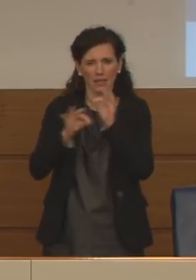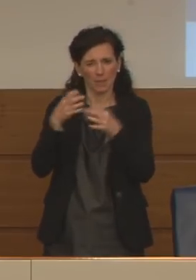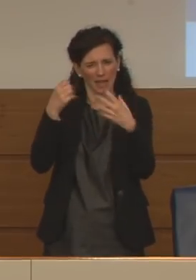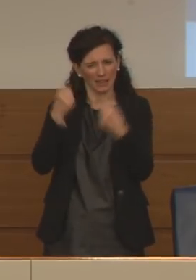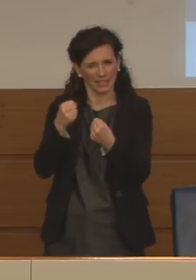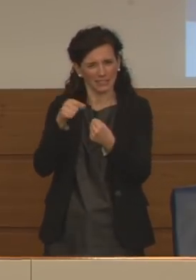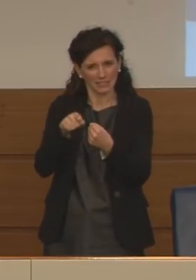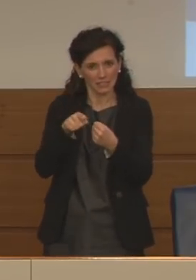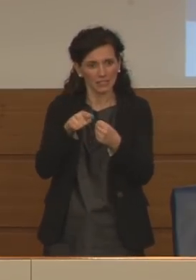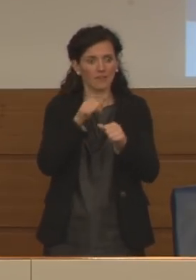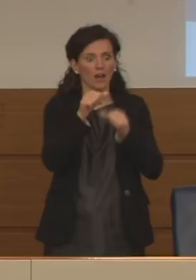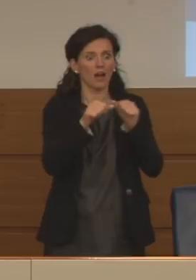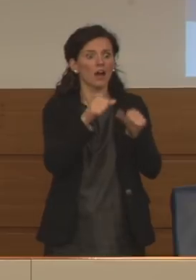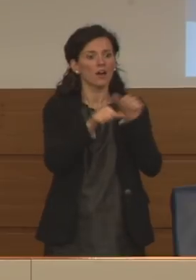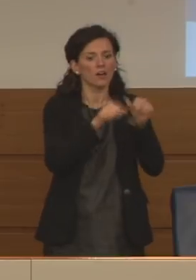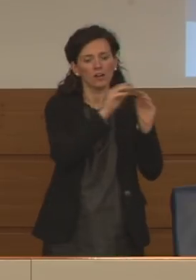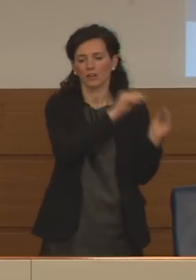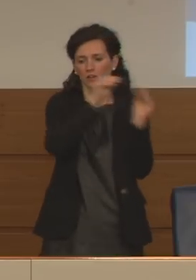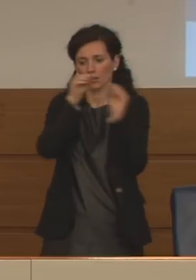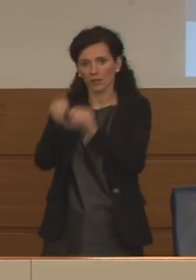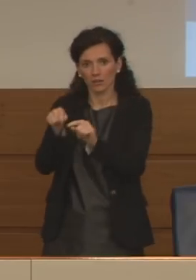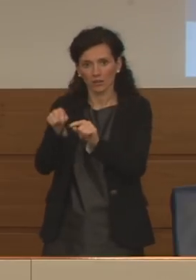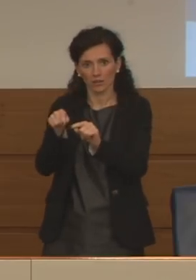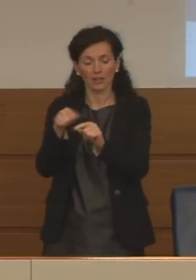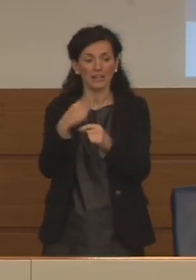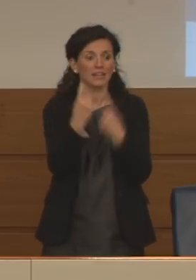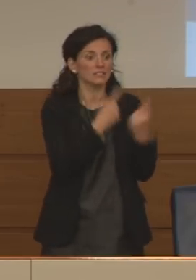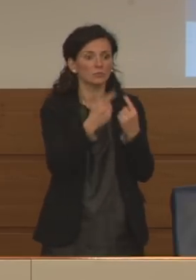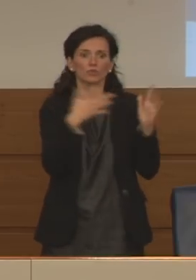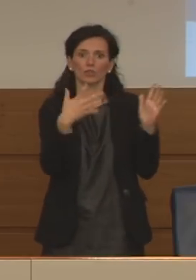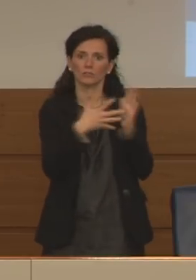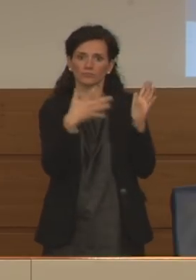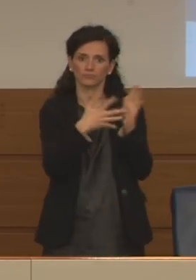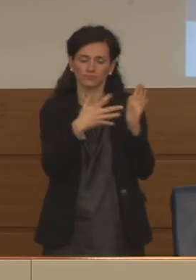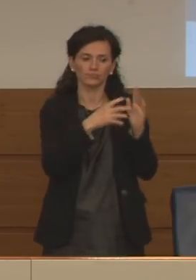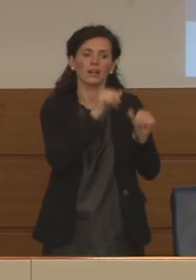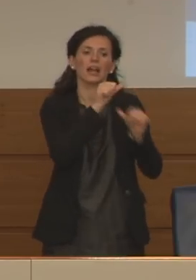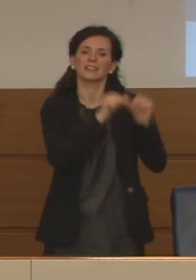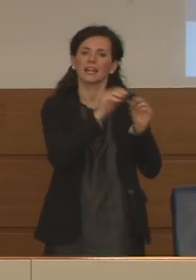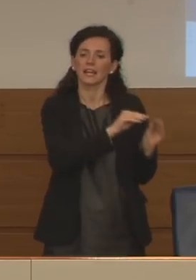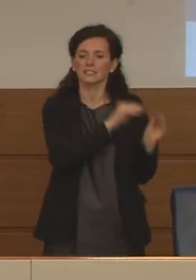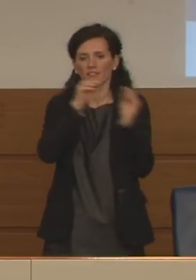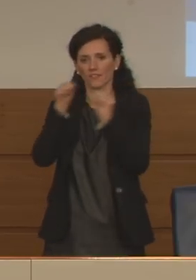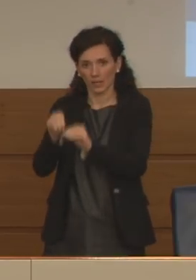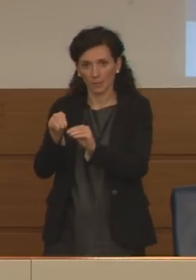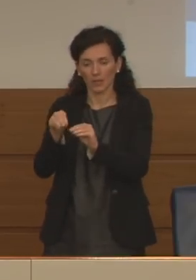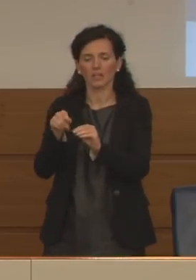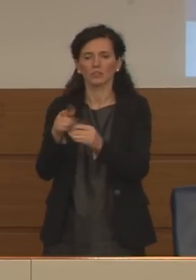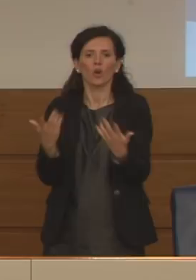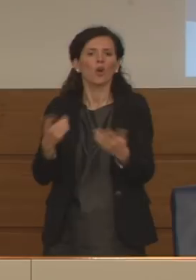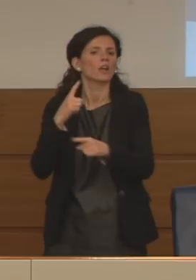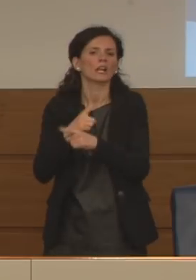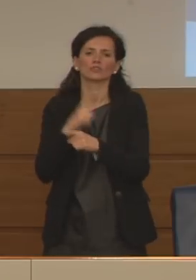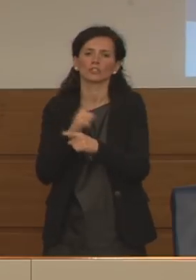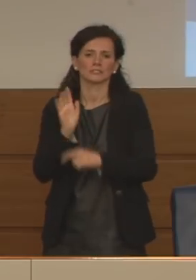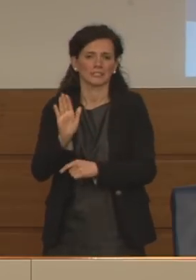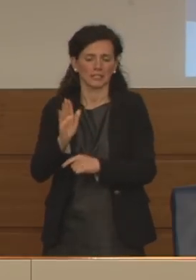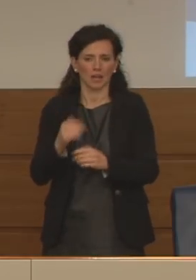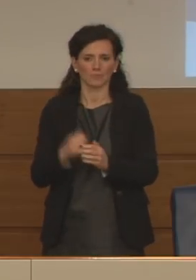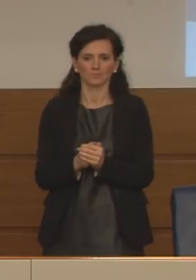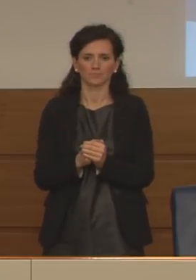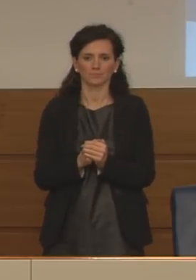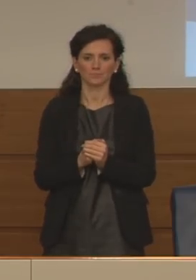critiche alle altre aree, pazienti che hanno ulteriori necessità. 59 sono le